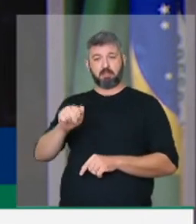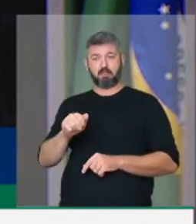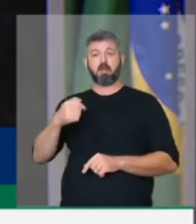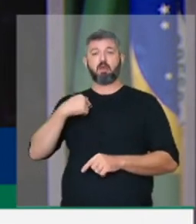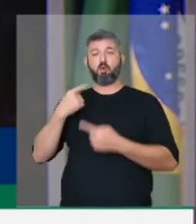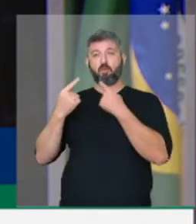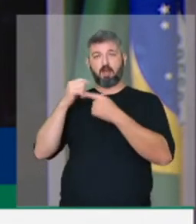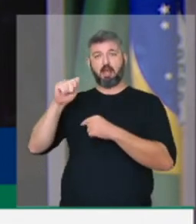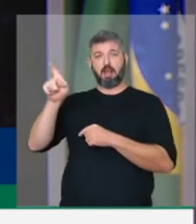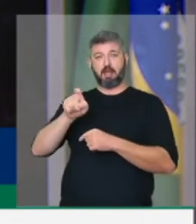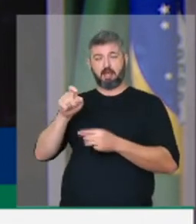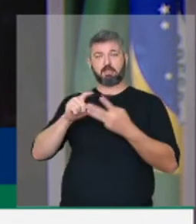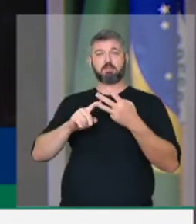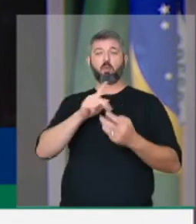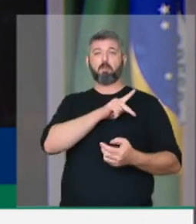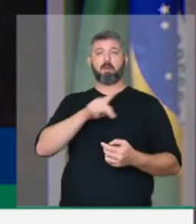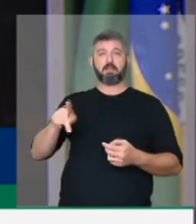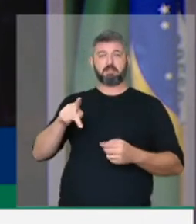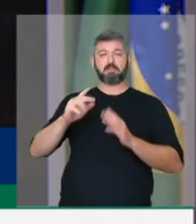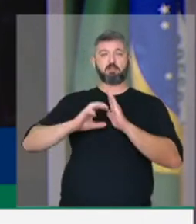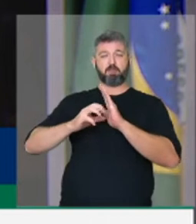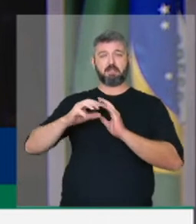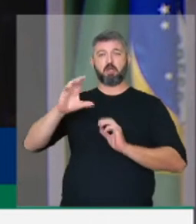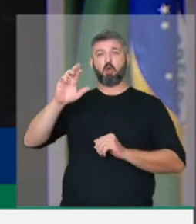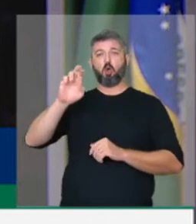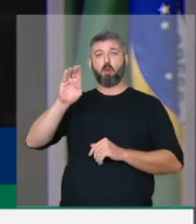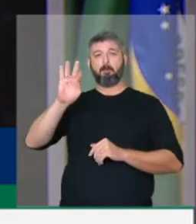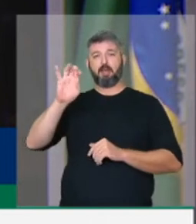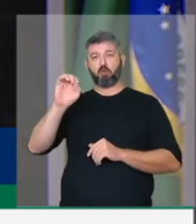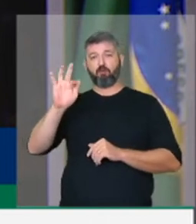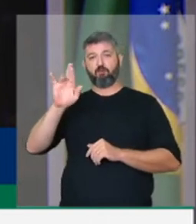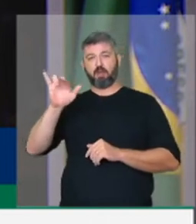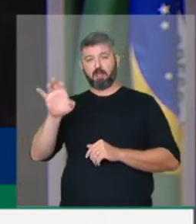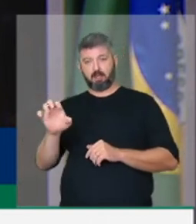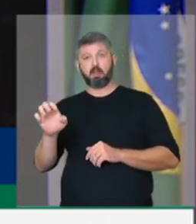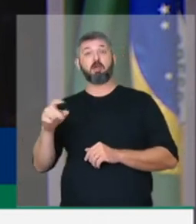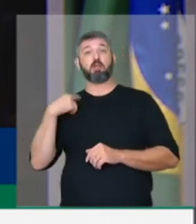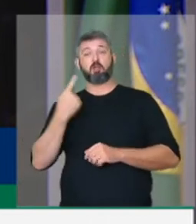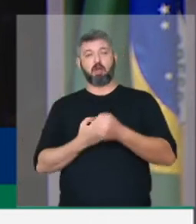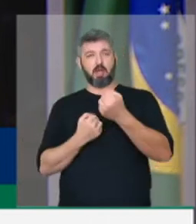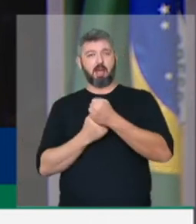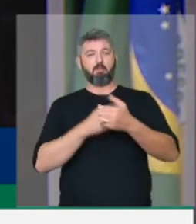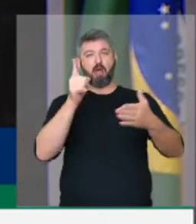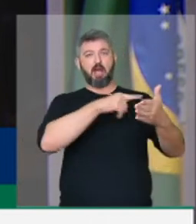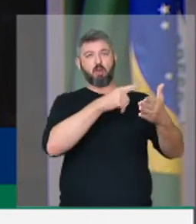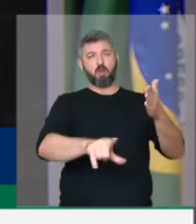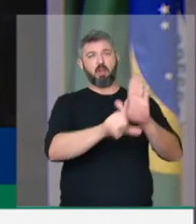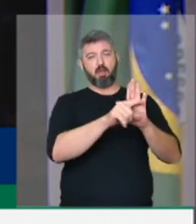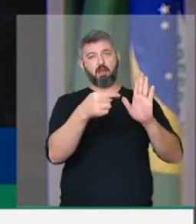BANCADA DEPUTADO ALEX COM O PRESIDENTE ROBERTO FREIRE DO APOIO QUE O CIDADANIA DÁ A REVOGAÇÃO DA LEI DE SEGURANÇA NACIONAL E DA CONSTRUÇÃO DE UMA NOVA